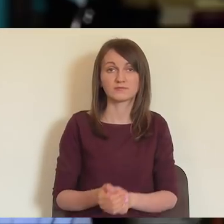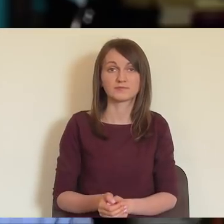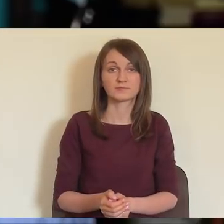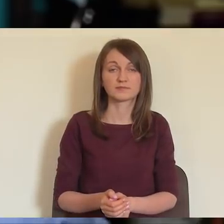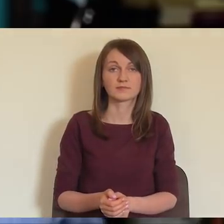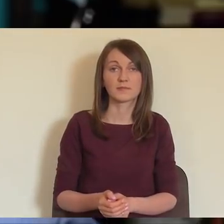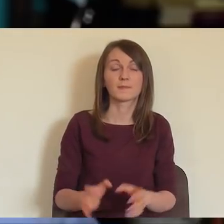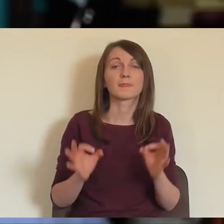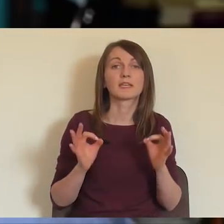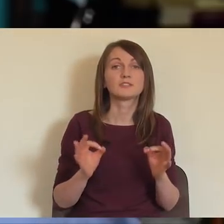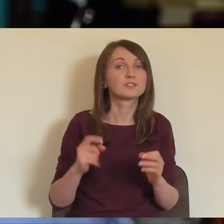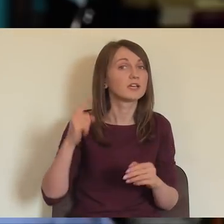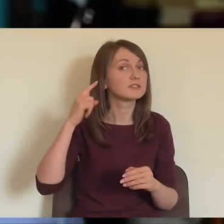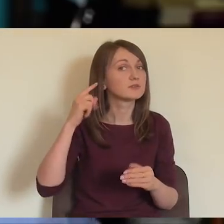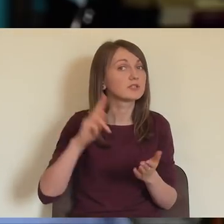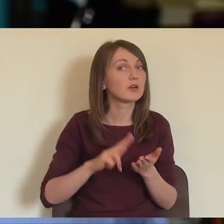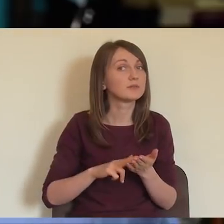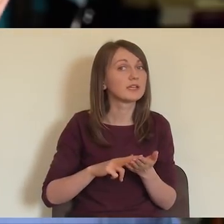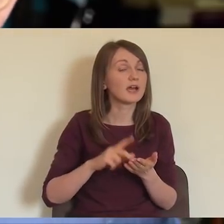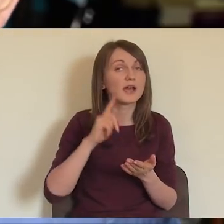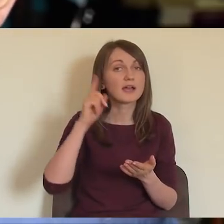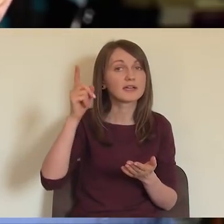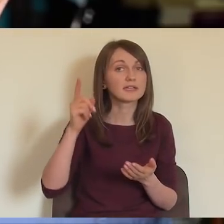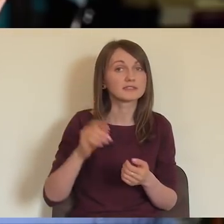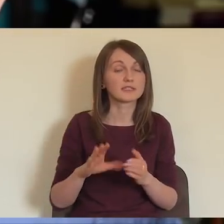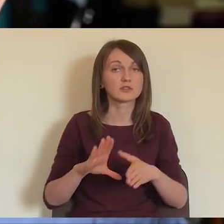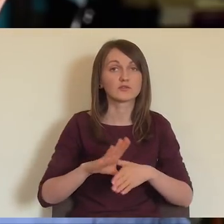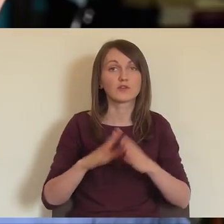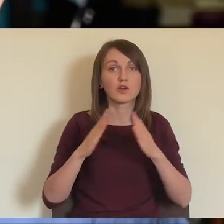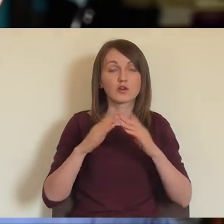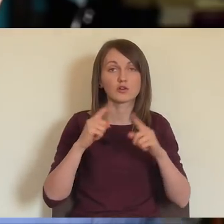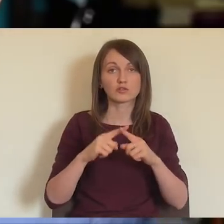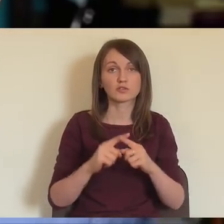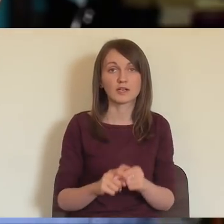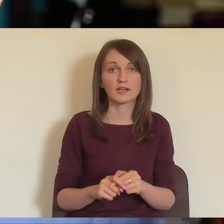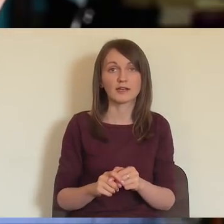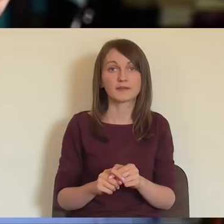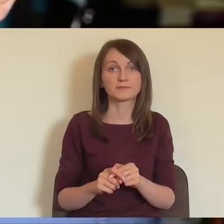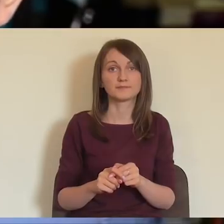Dzisiaj na kazaniu mój współbrat, Romek Groszewski, mówił o czymś bardzo ciekawym,